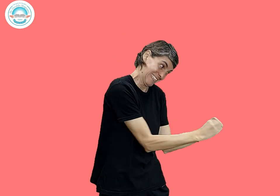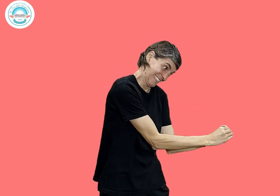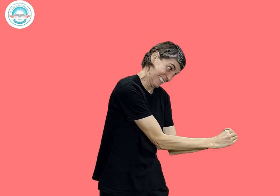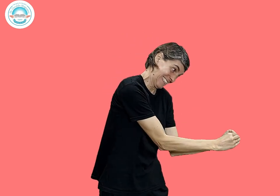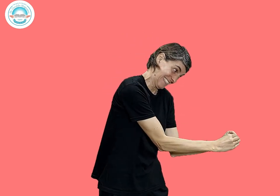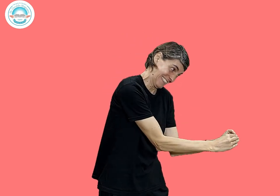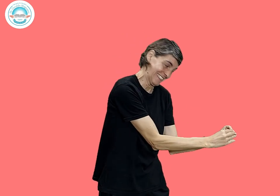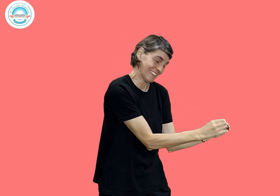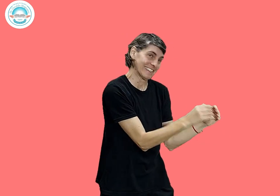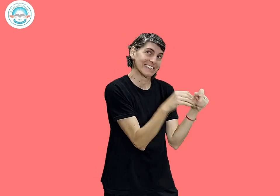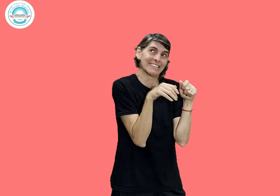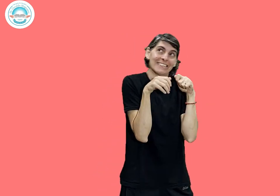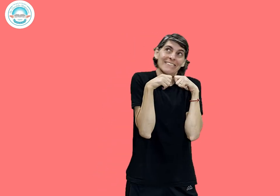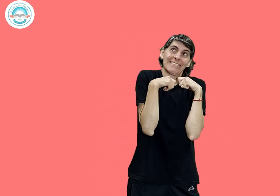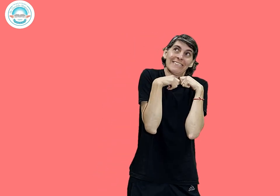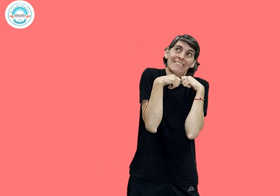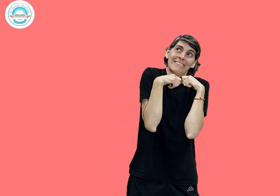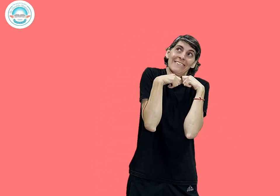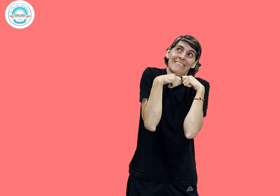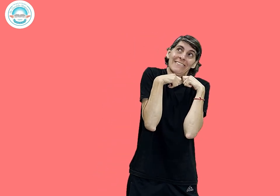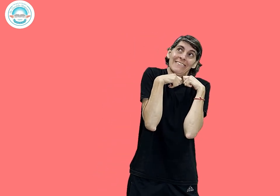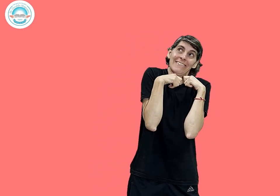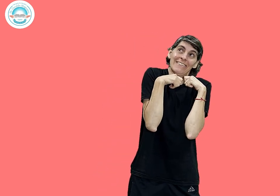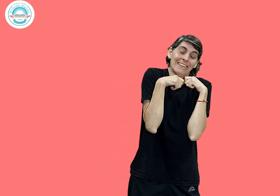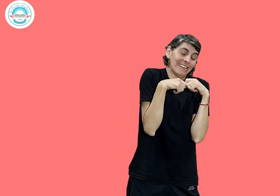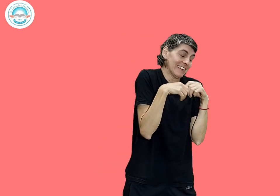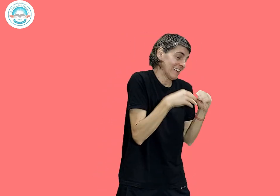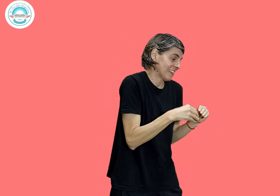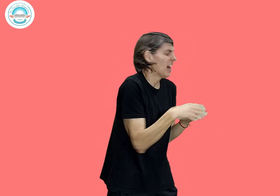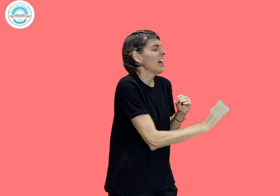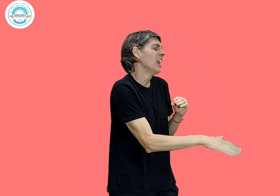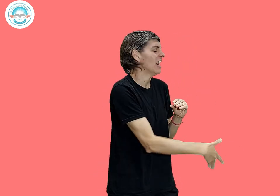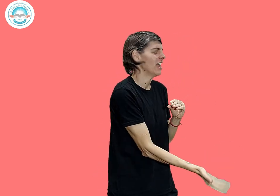Te traje una hamburguesa, cómo no vinisste al comerdor...